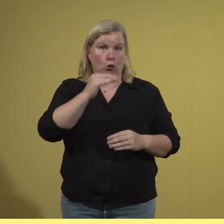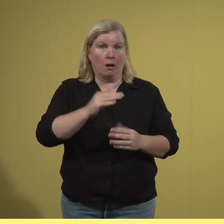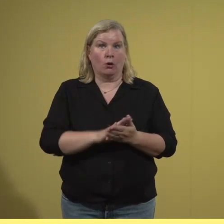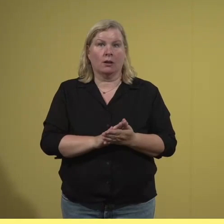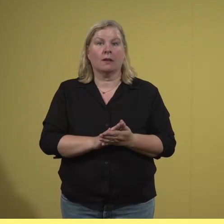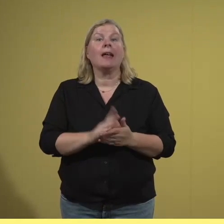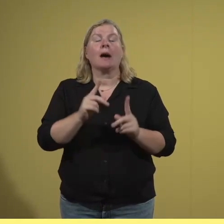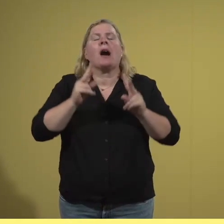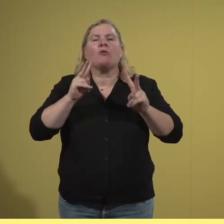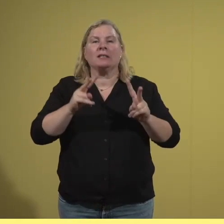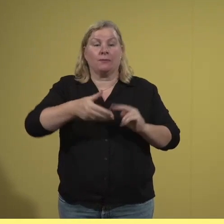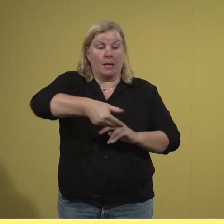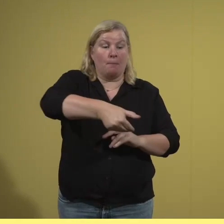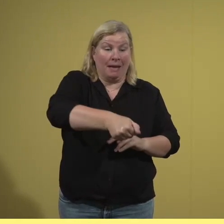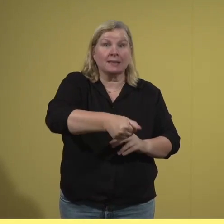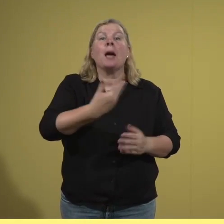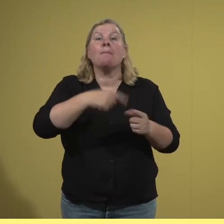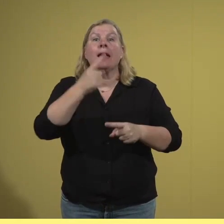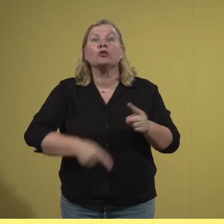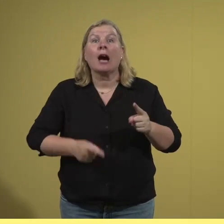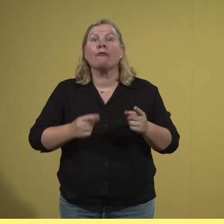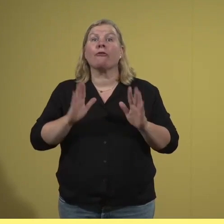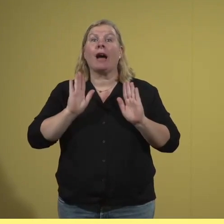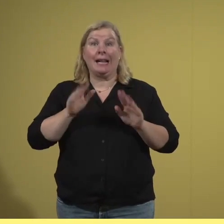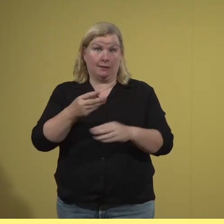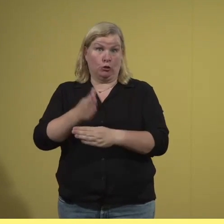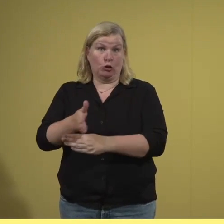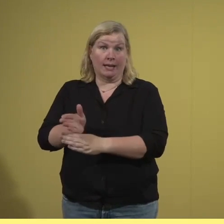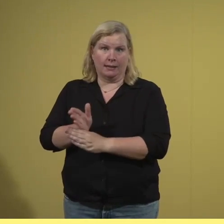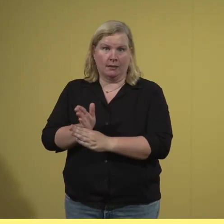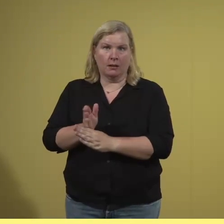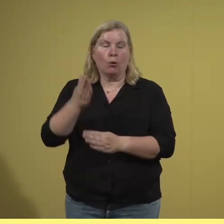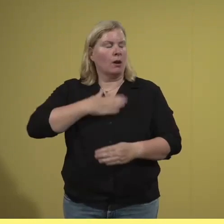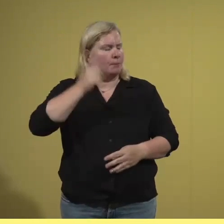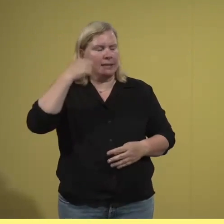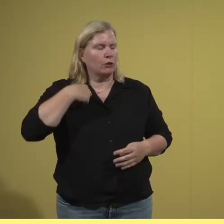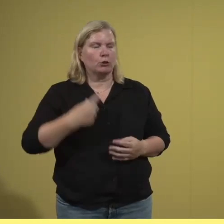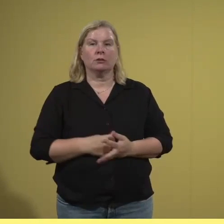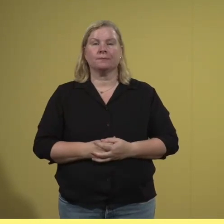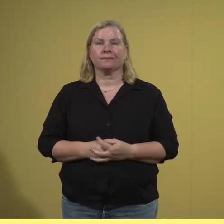Muss man bloß aufpassen. Der wird gepresst schärfer, als wenn du ihn schneidest. Das wusste ich zum Beispiel auch noch nicht.